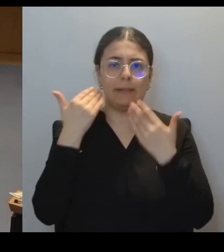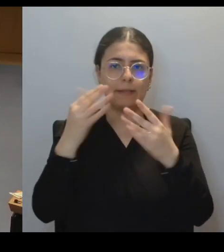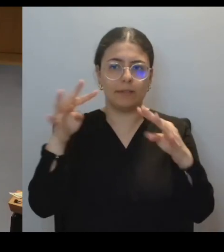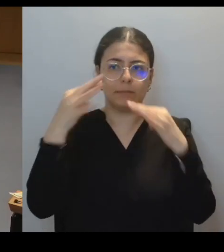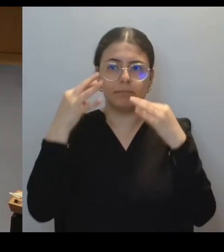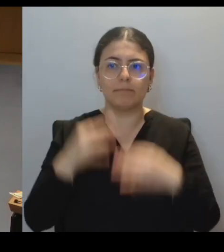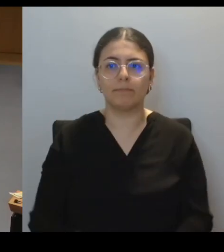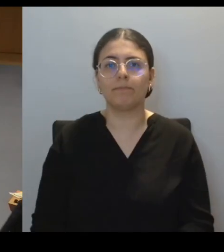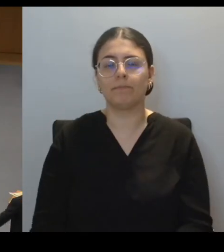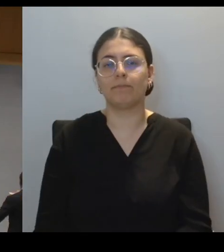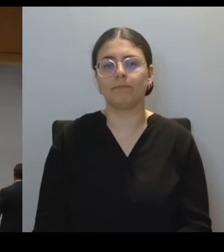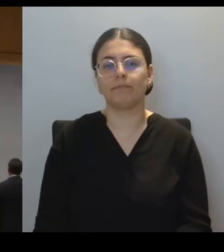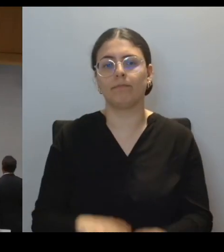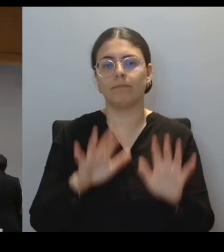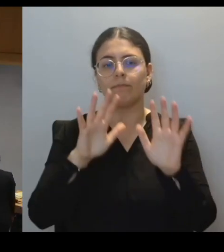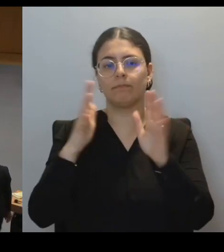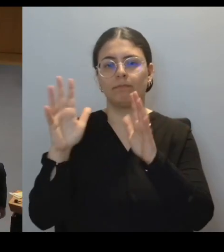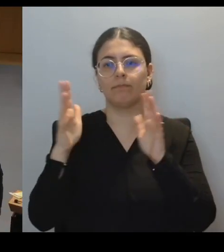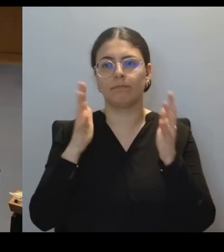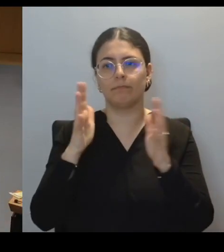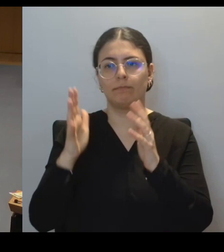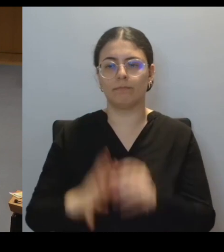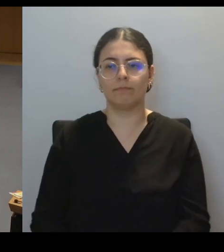Für die CDU Fraktion hat der Kollege Hensch das Wort